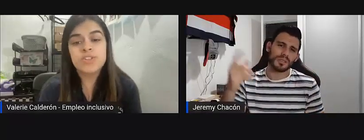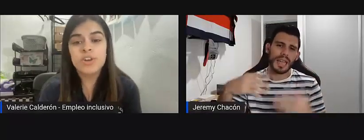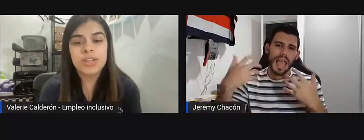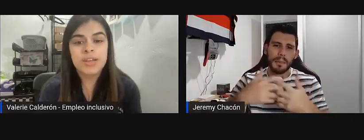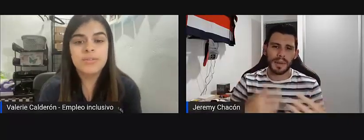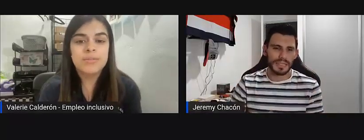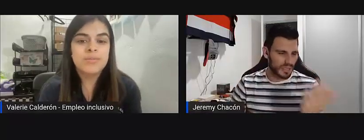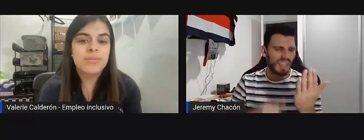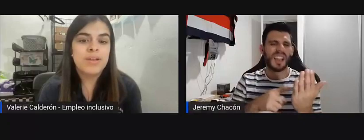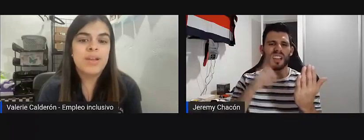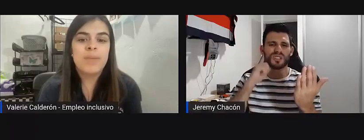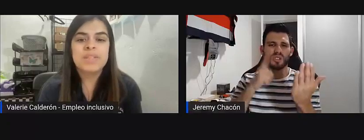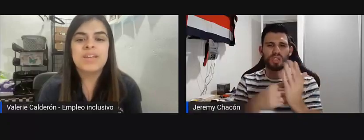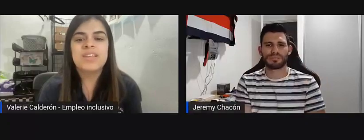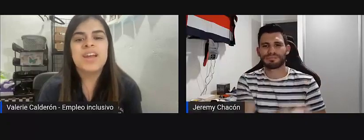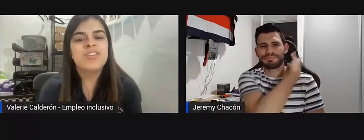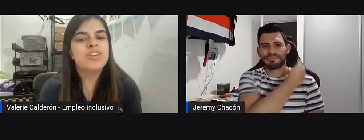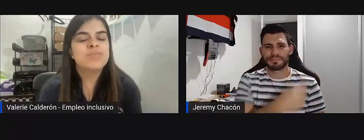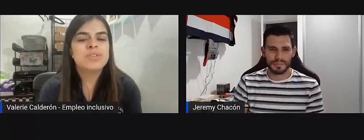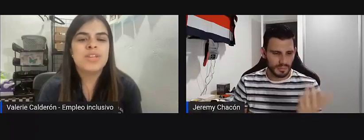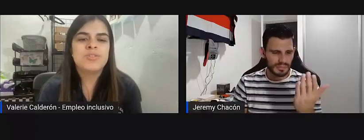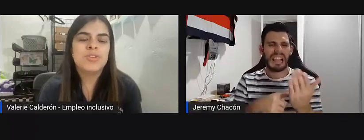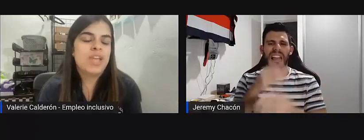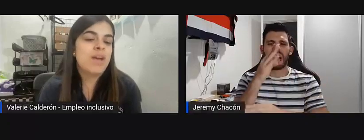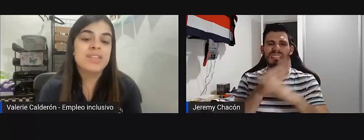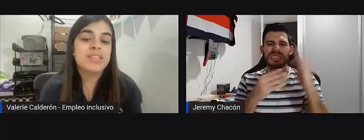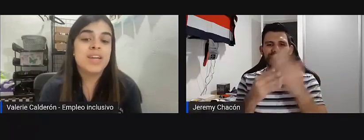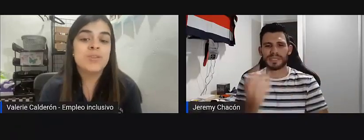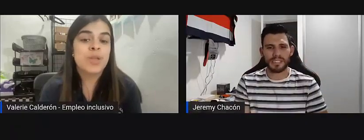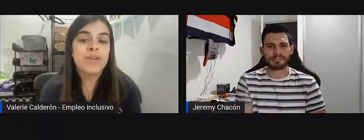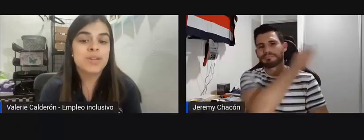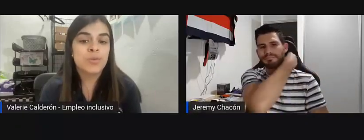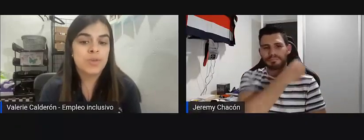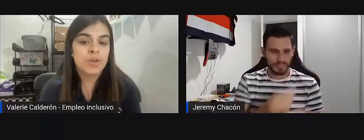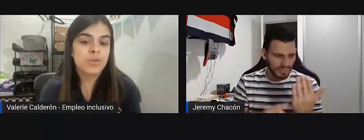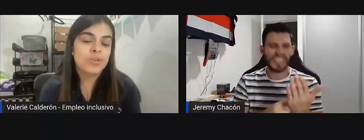sorda la empresa va a decir Ay no es persona sorda y va a desechar de una vez el currículum